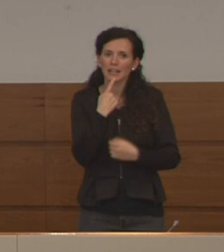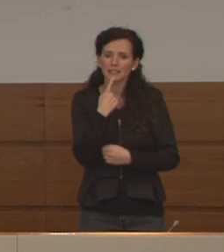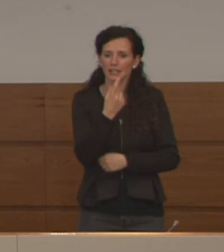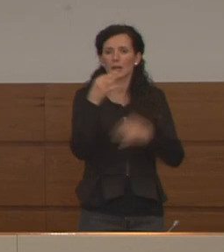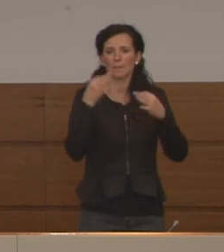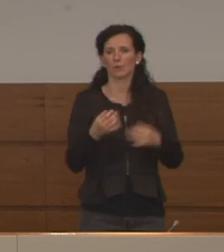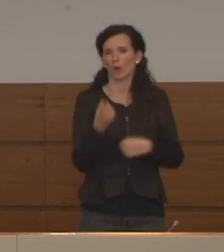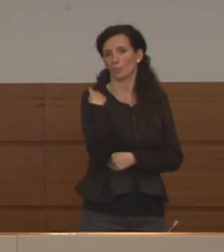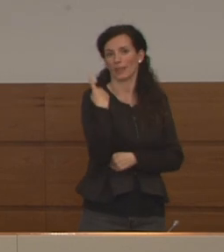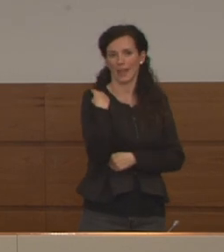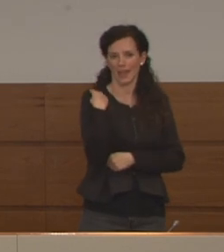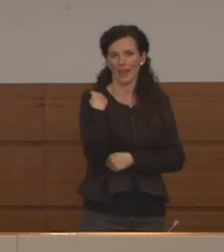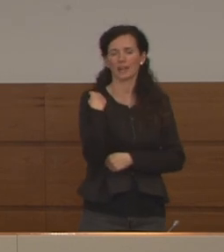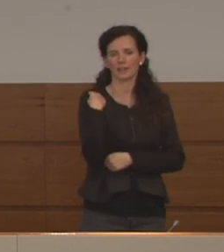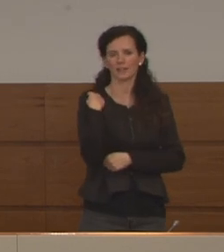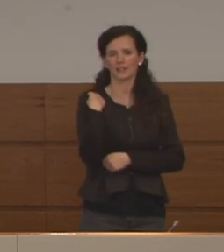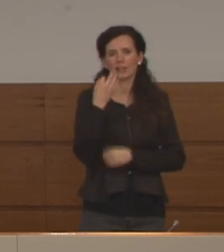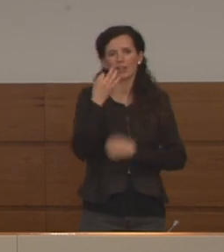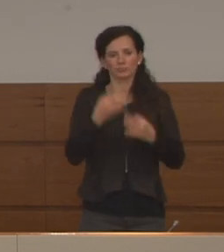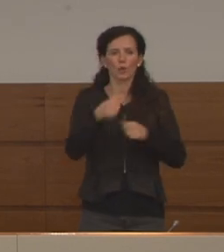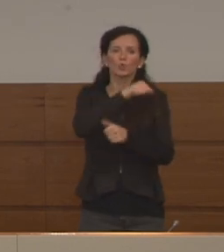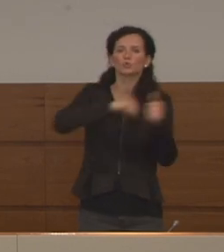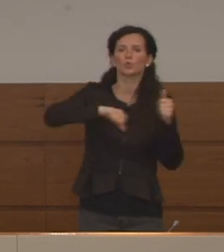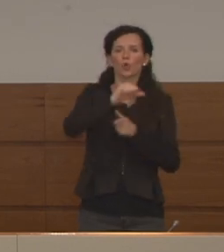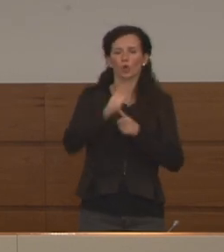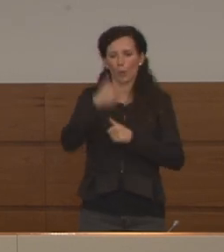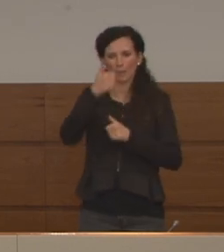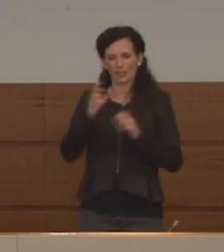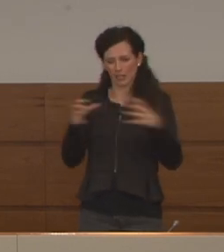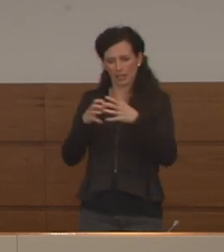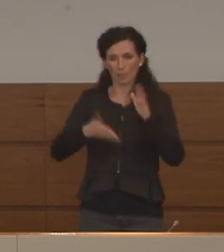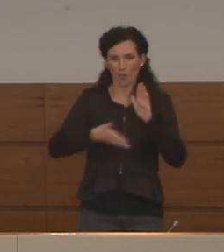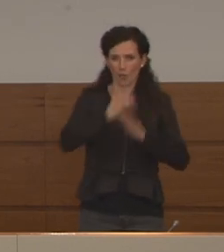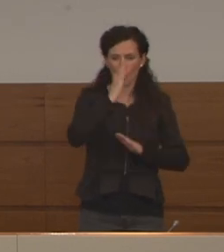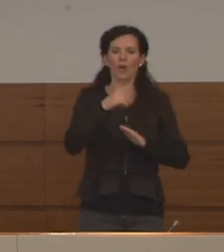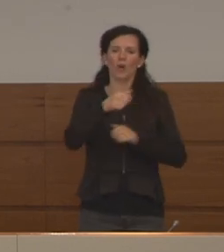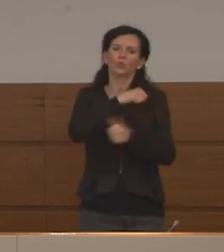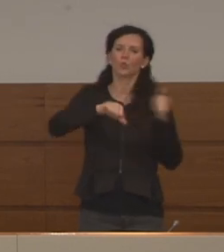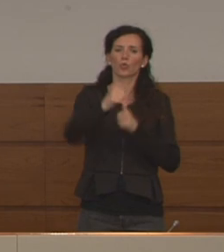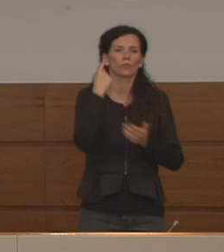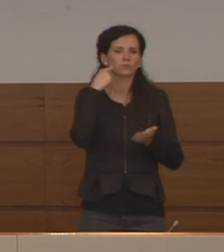dal primo turno della task force. Sono i primi medici che hanno esaurito